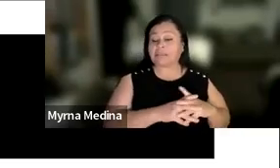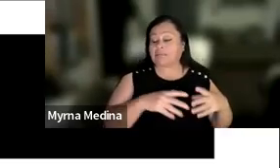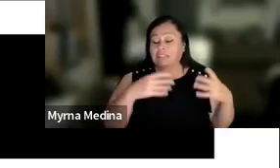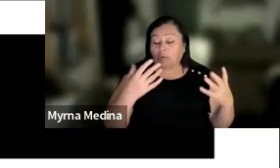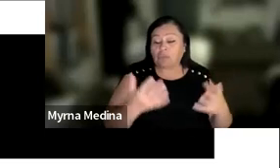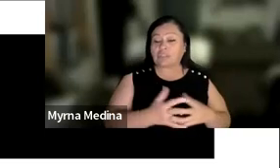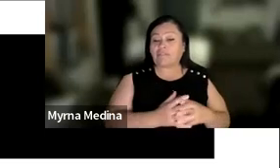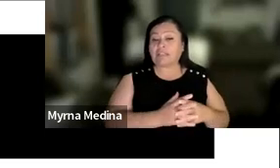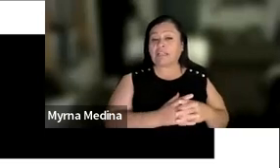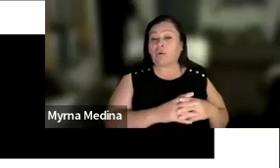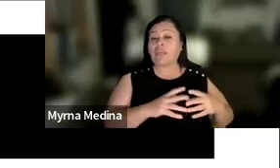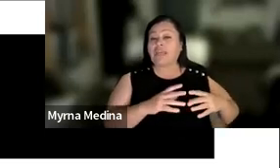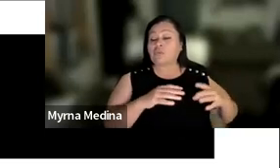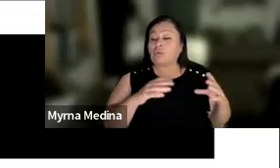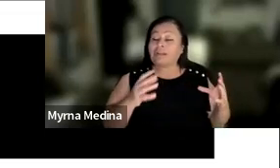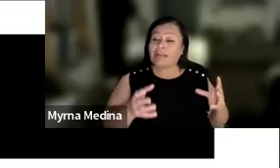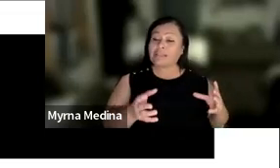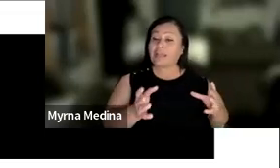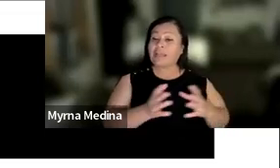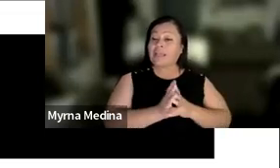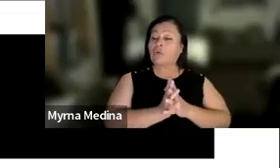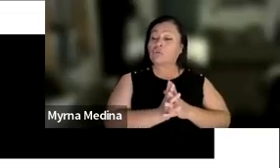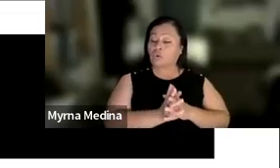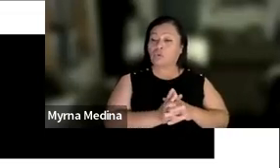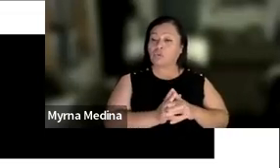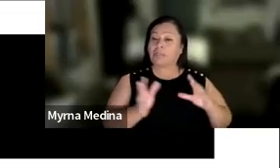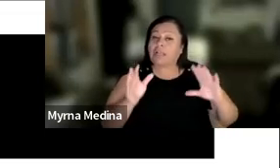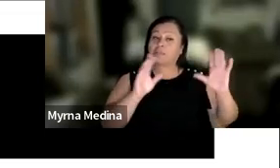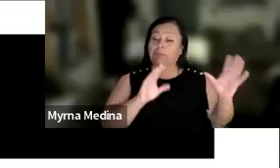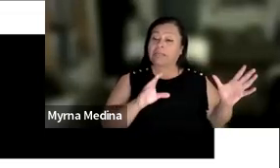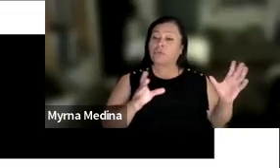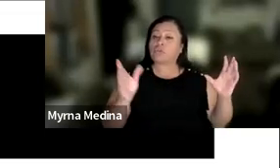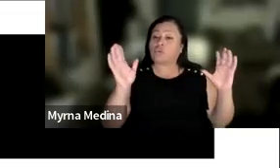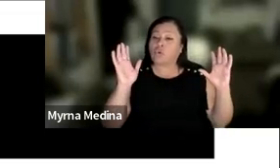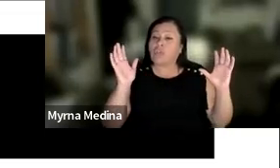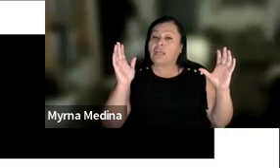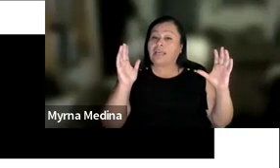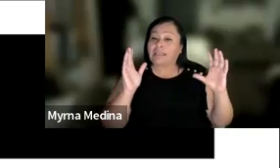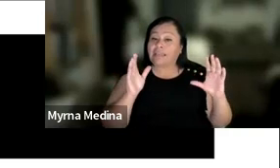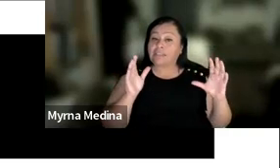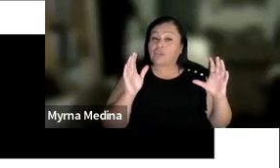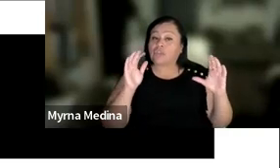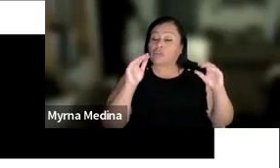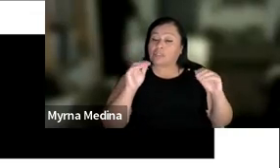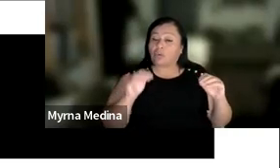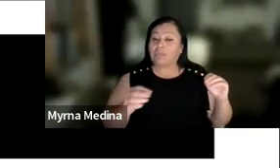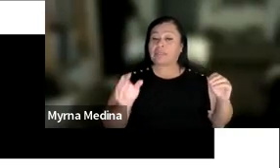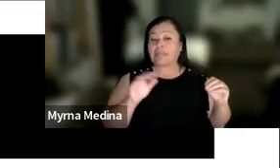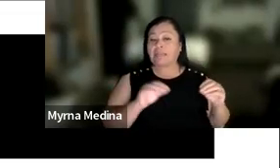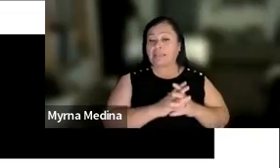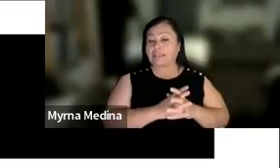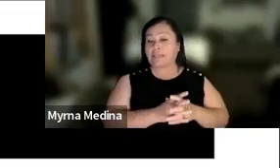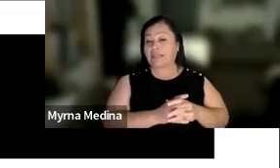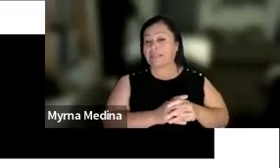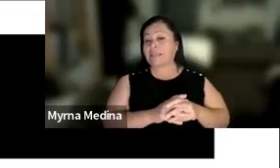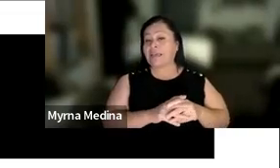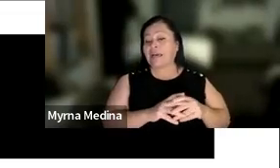Ah, Y la tercera, que es la más ya cuando se está afectando, es cuando alcanza los conos. ¿Verdad?